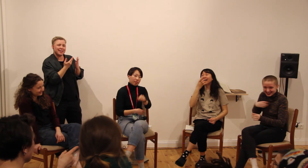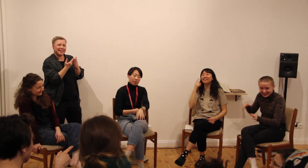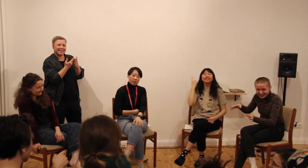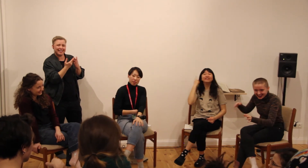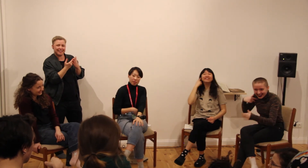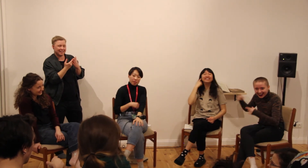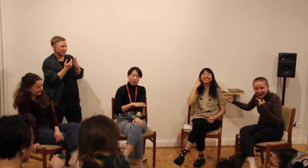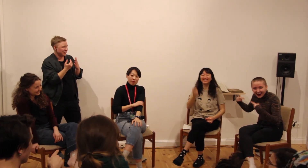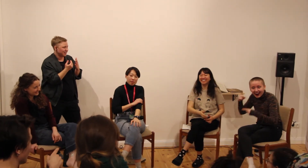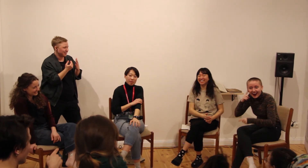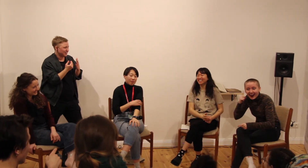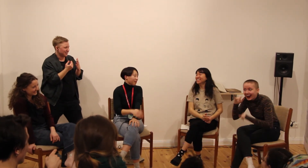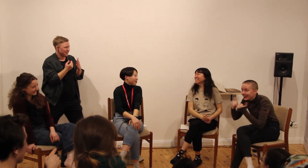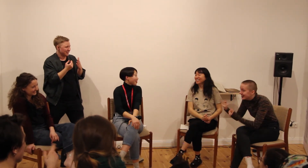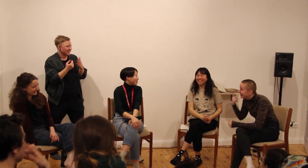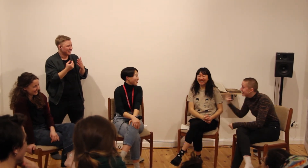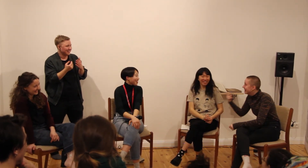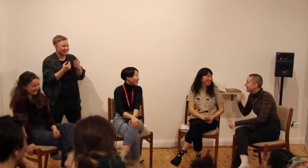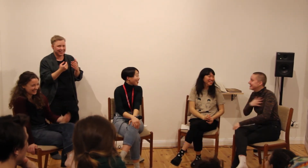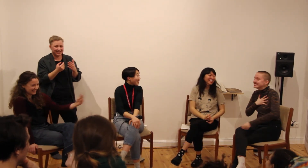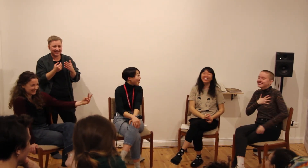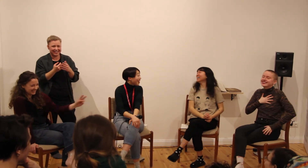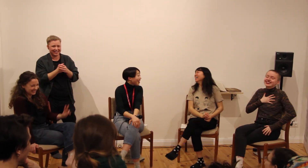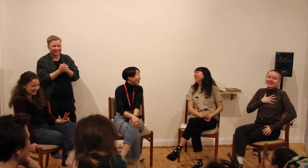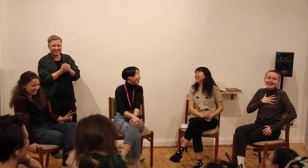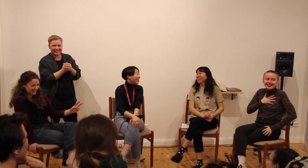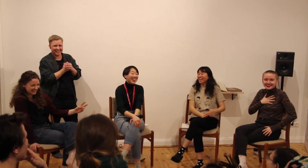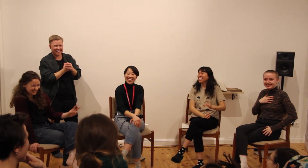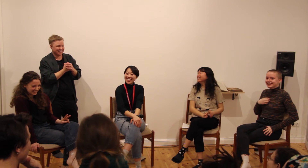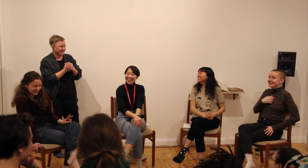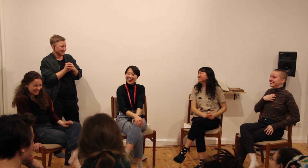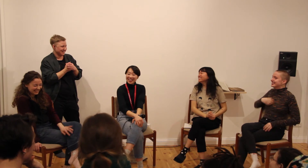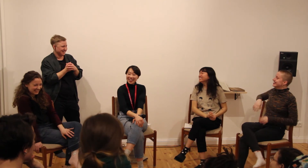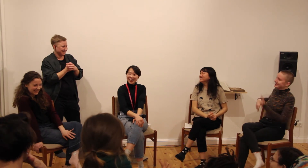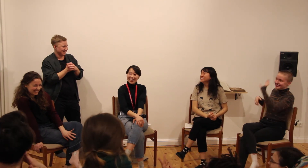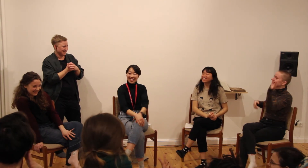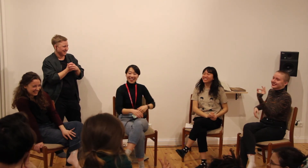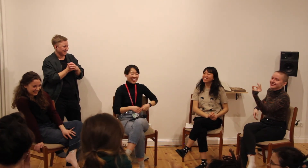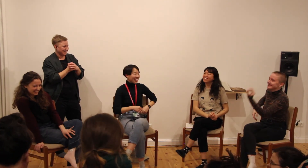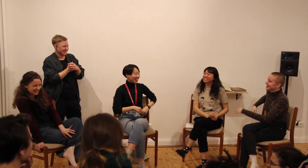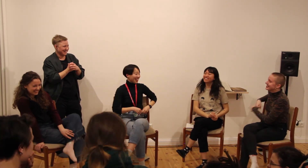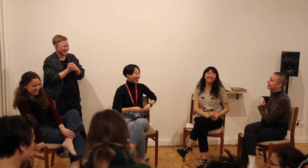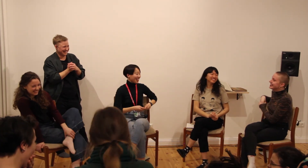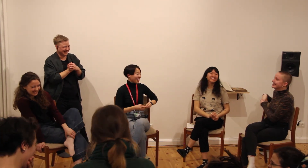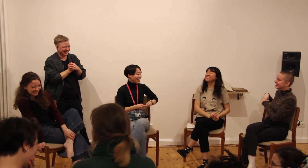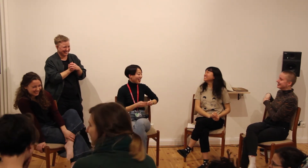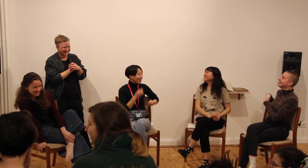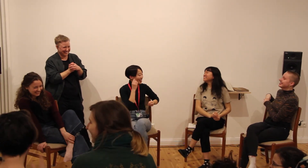Ach deine Eltern sind auch nicht taub. Das wusste ich nicht. Dann haben wir ja was gemeinsam.